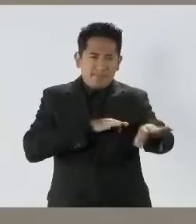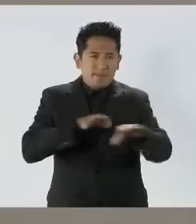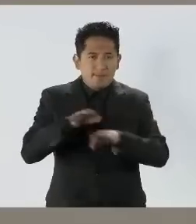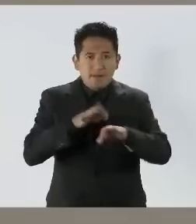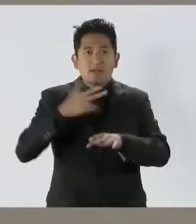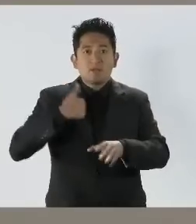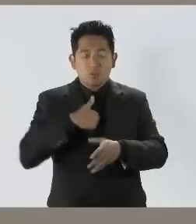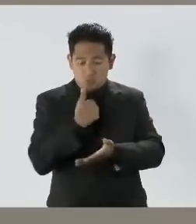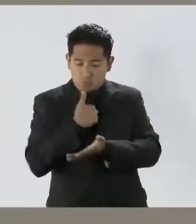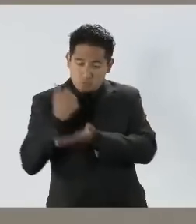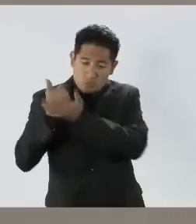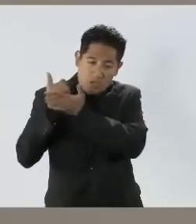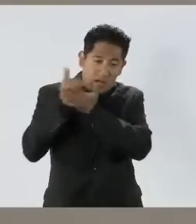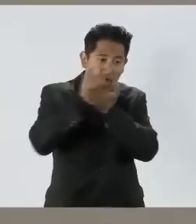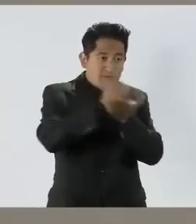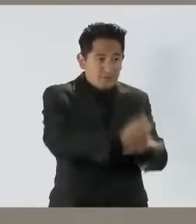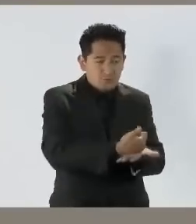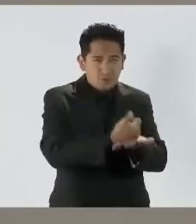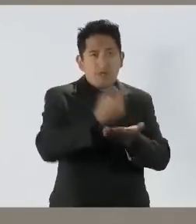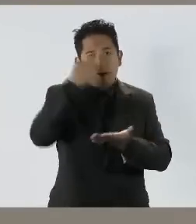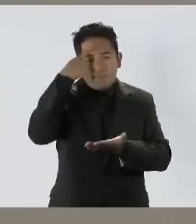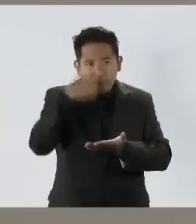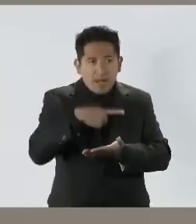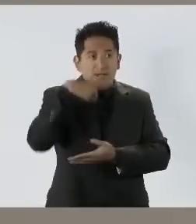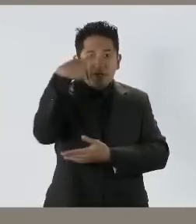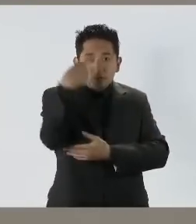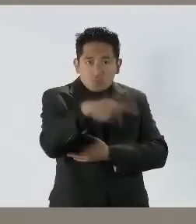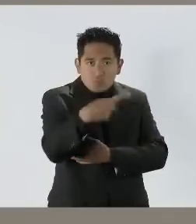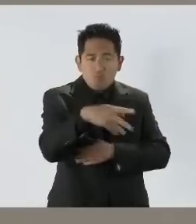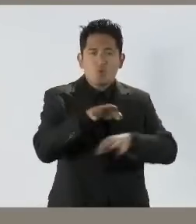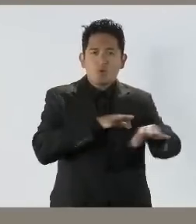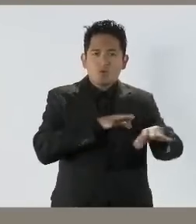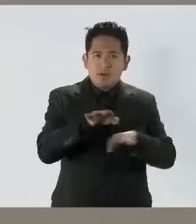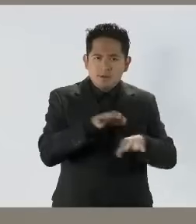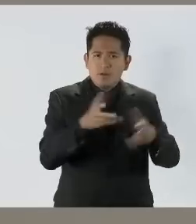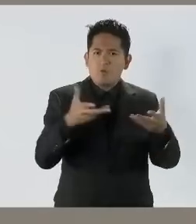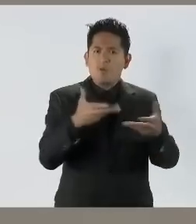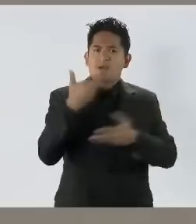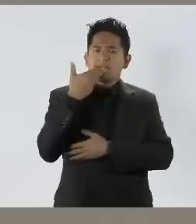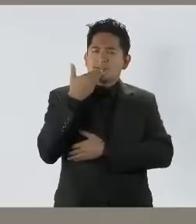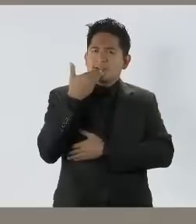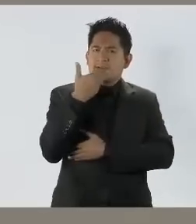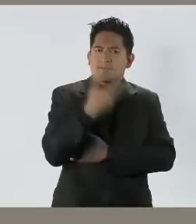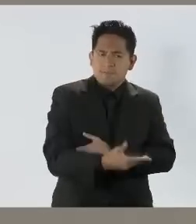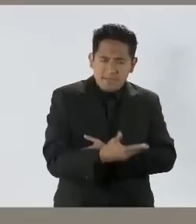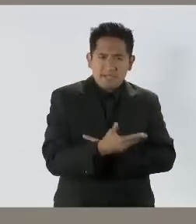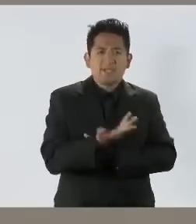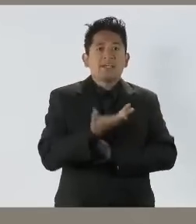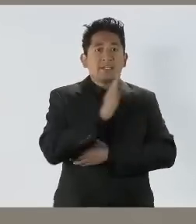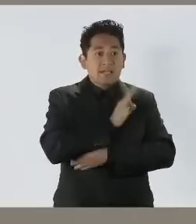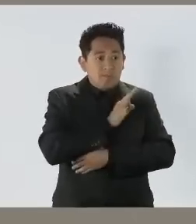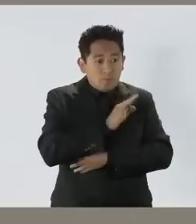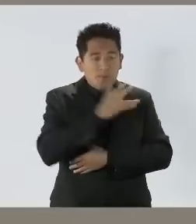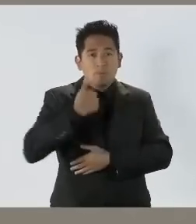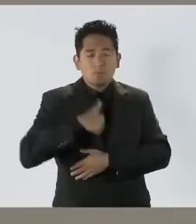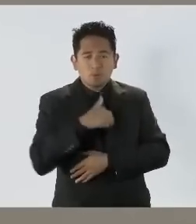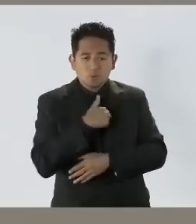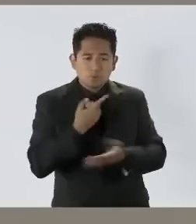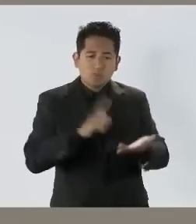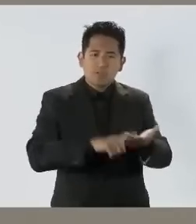tarea que tiene por delante de continuar con la transformación de la fiscalía para hacerla